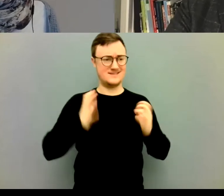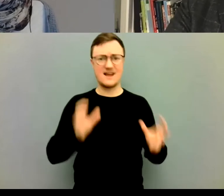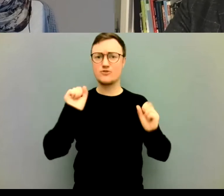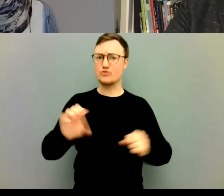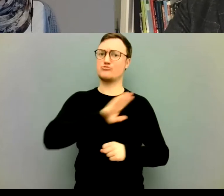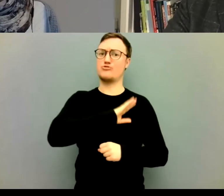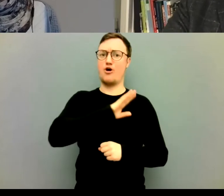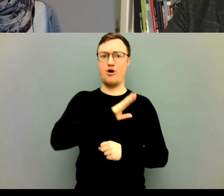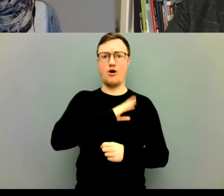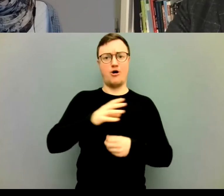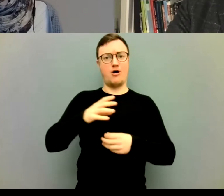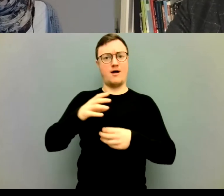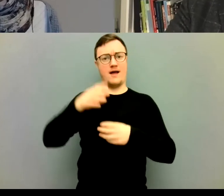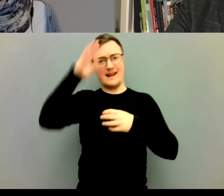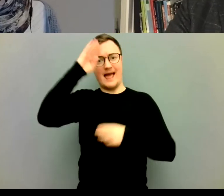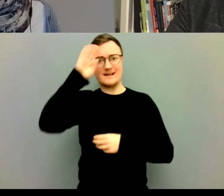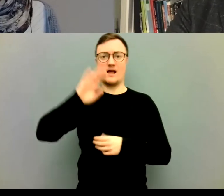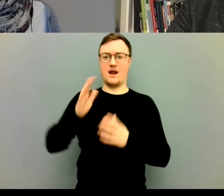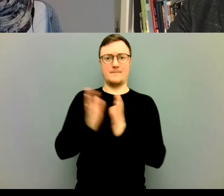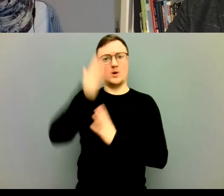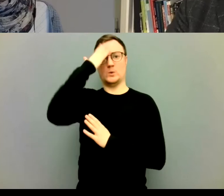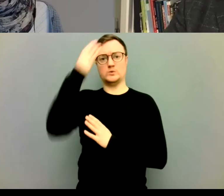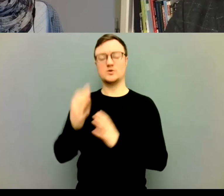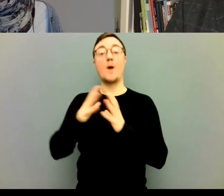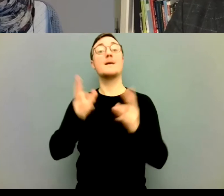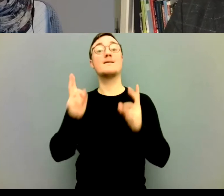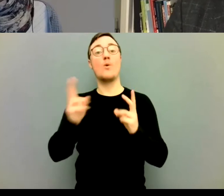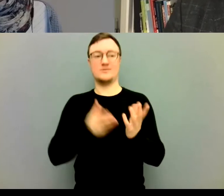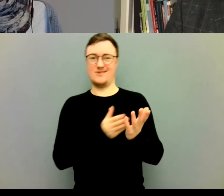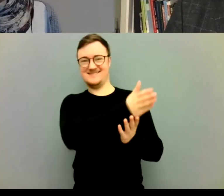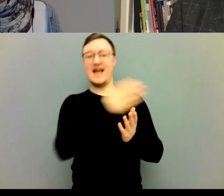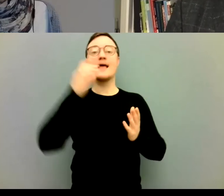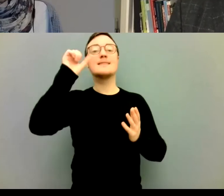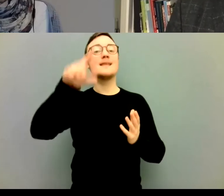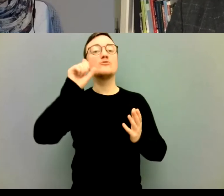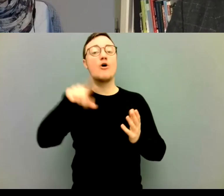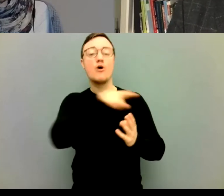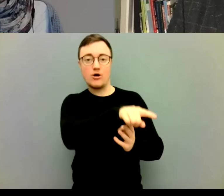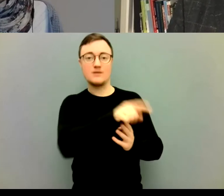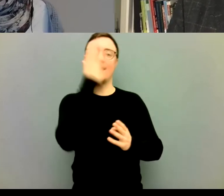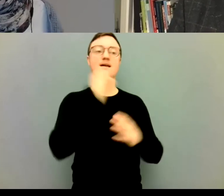som kan mycket om det, men med digitala möjligheterna ska man kunna kommunicera-